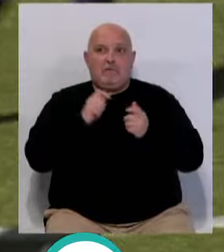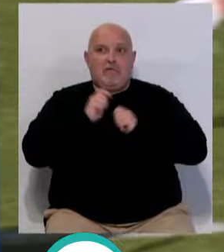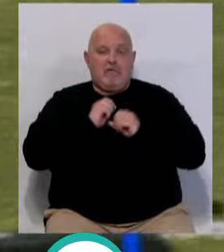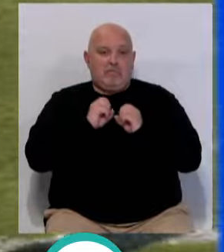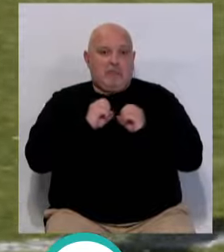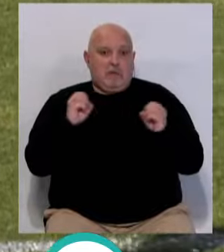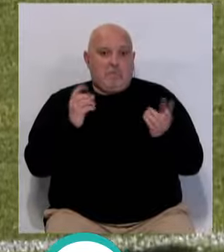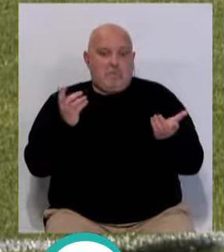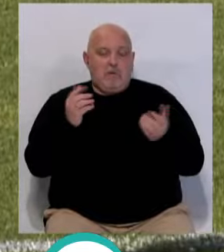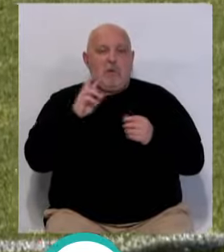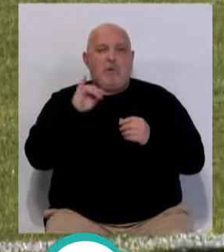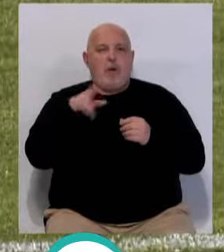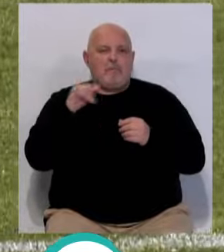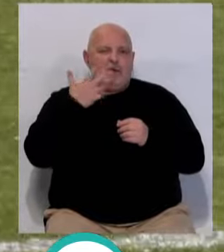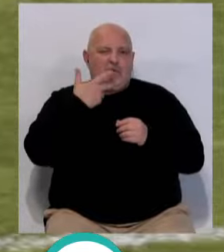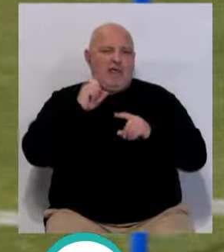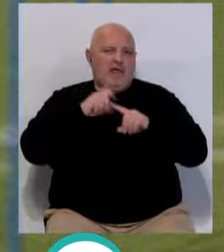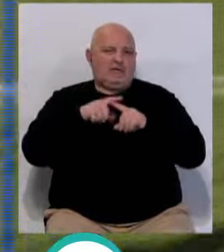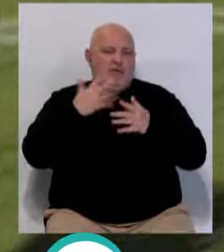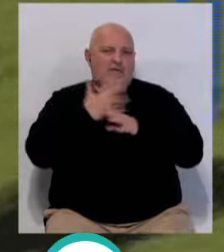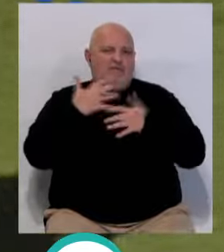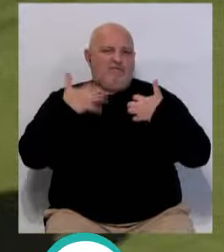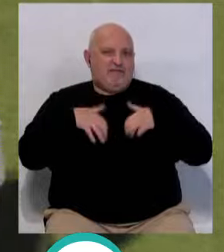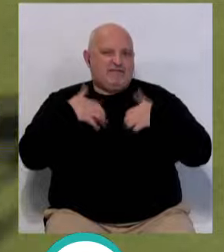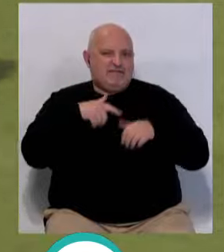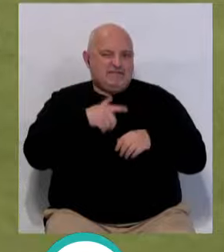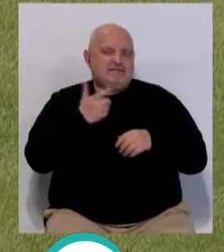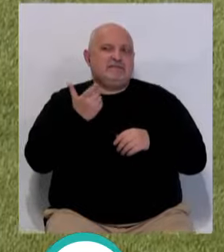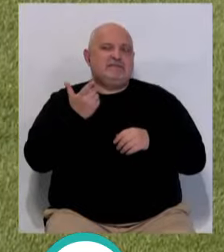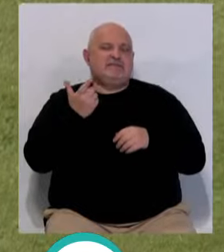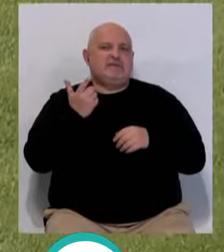mucho no gu lo conocíamos era Un delantero con gol que aunque aunque llevaba alguna temporada